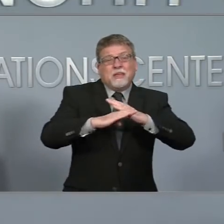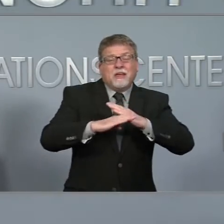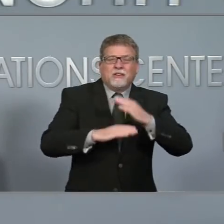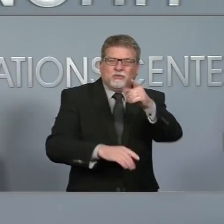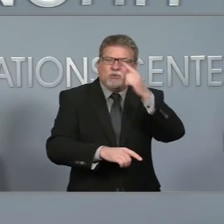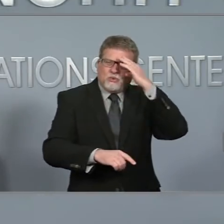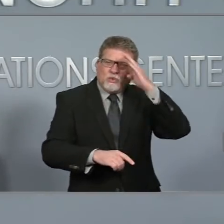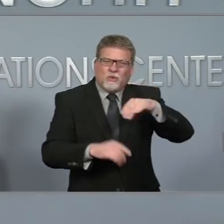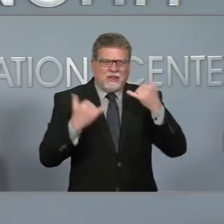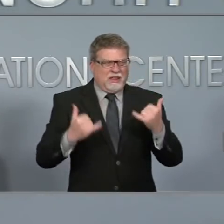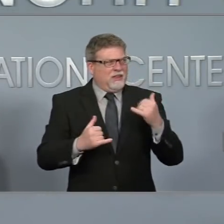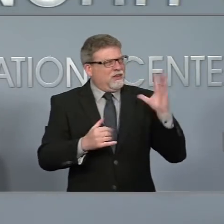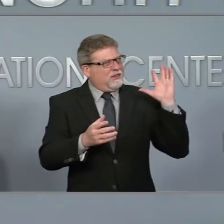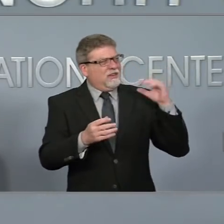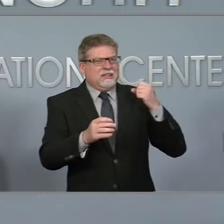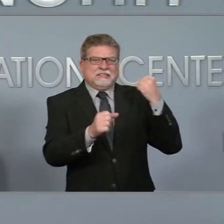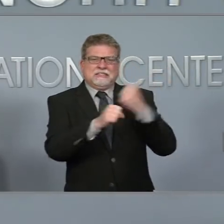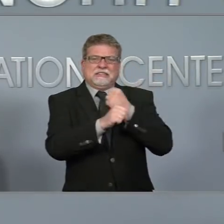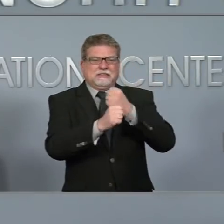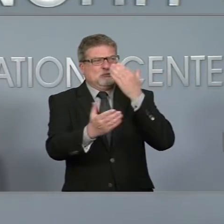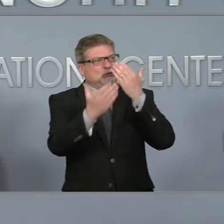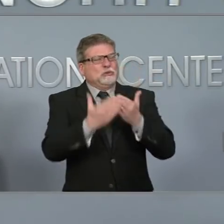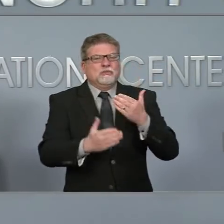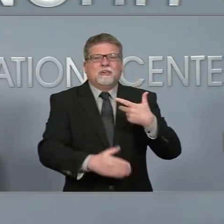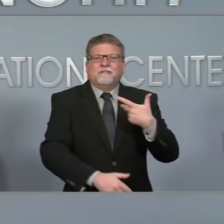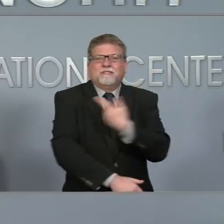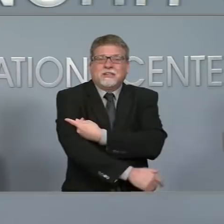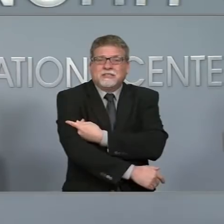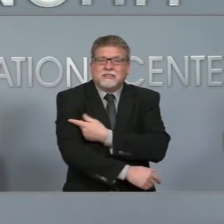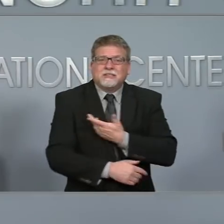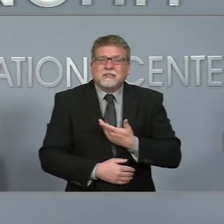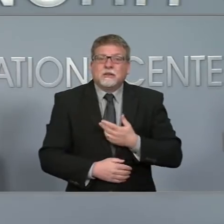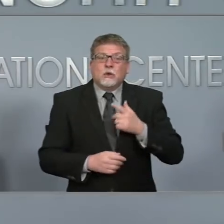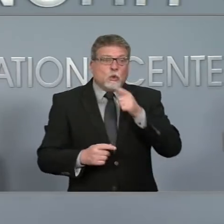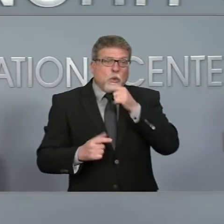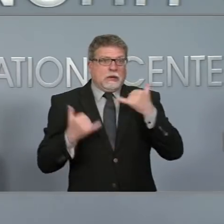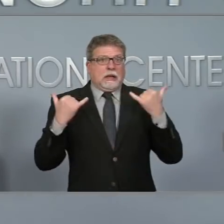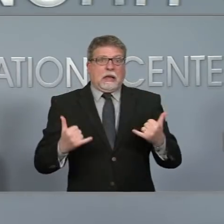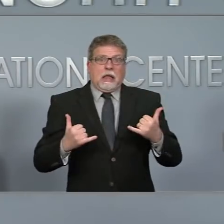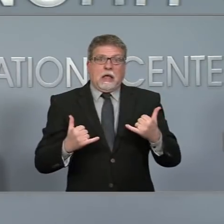los casos, pero la gente necesita saber que es un hecho comprobado que las vacunas son seguras y son una fuerte